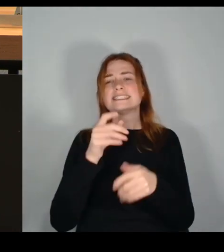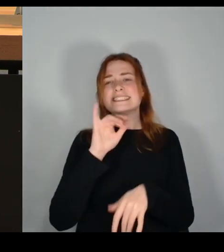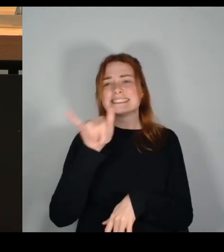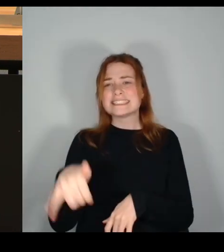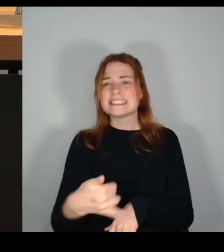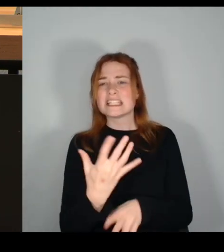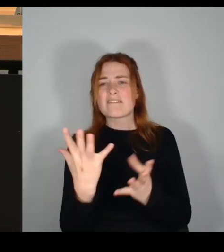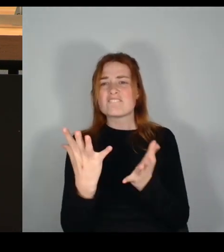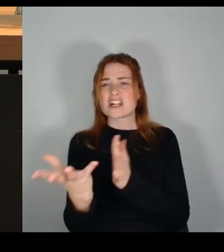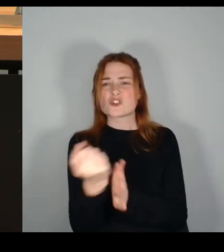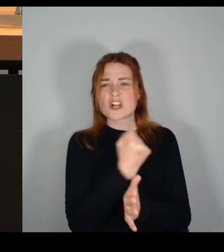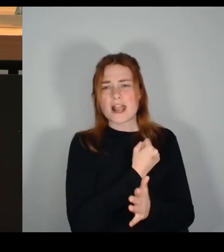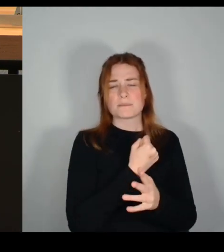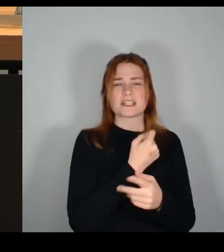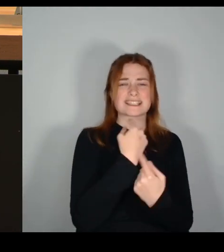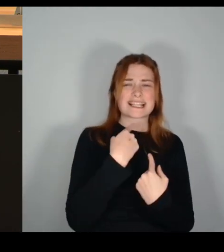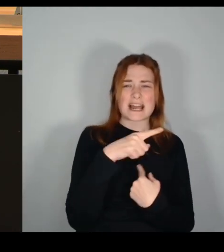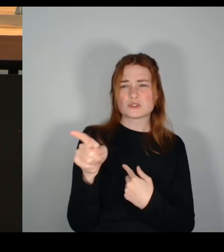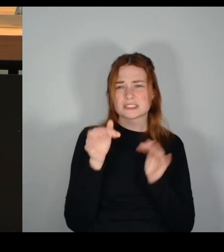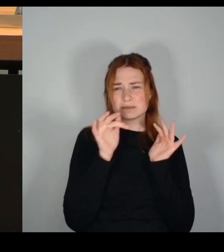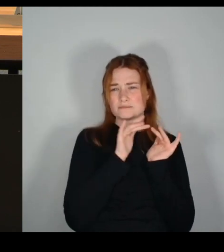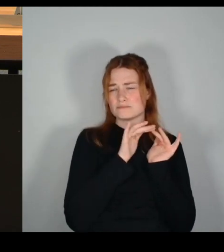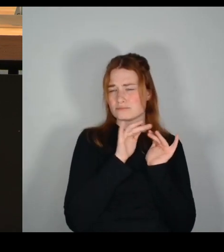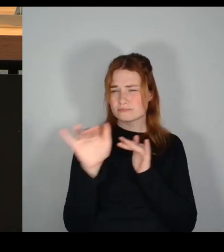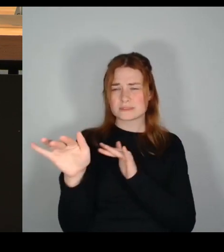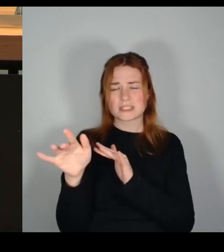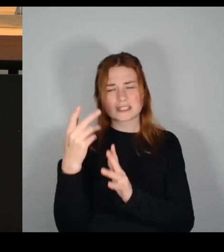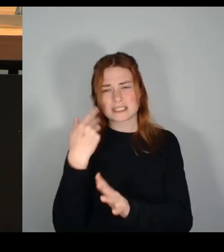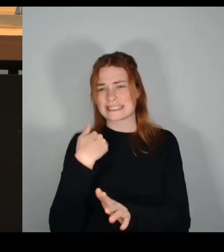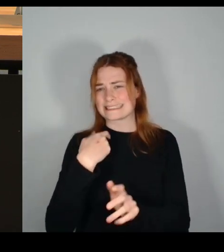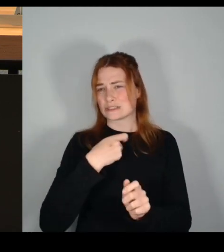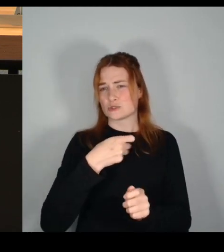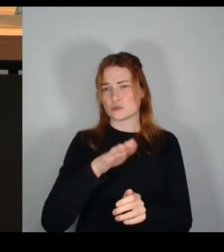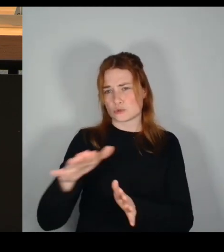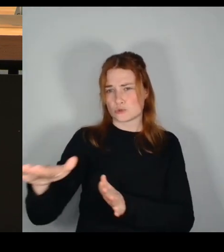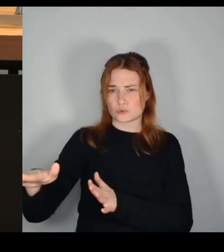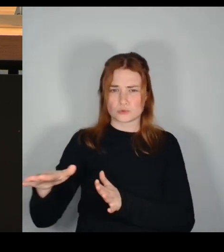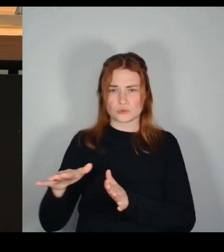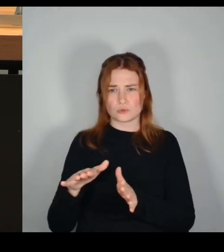Bei den IS Verbrechen am jesidischen Volk handelt es sich